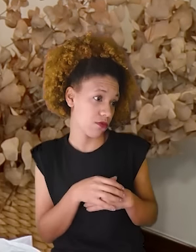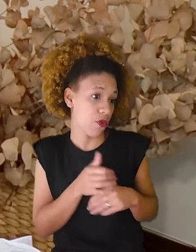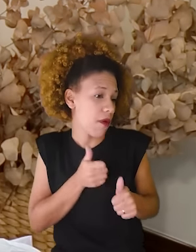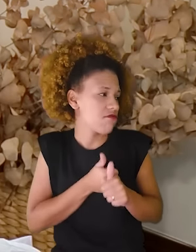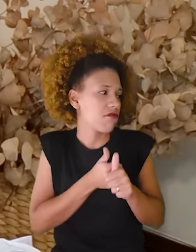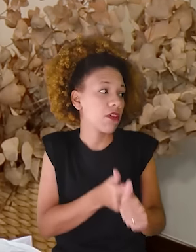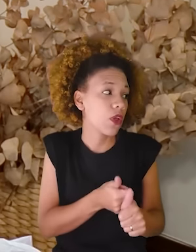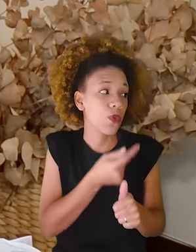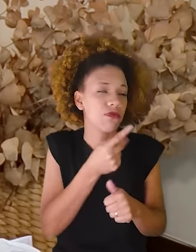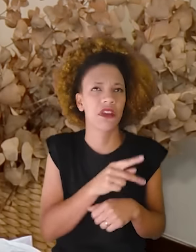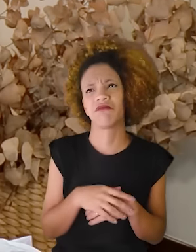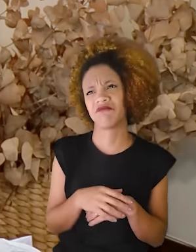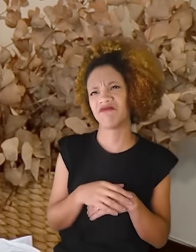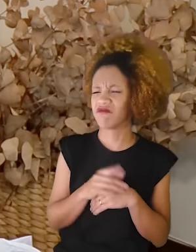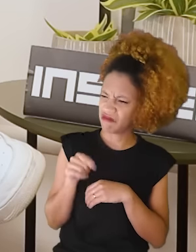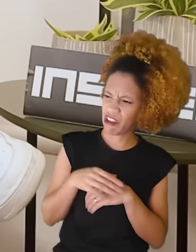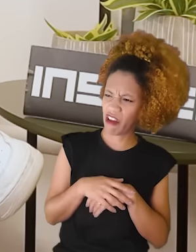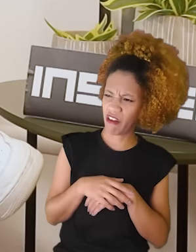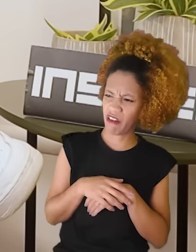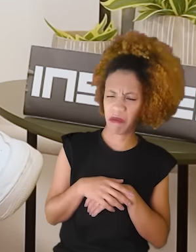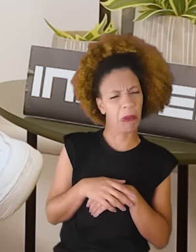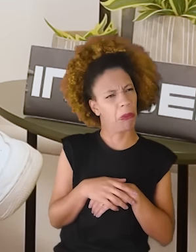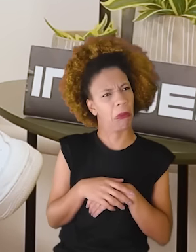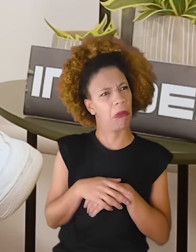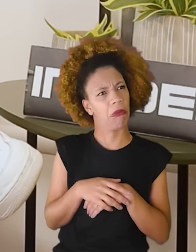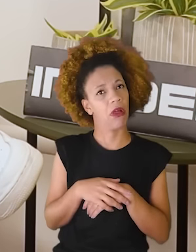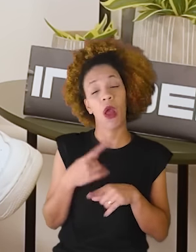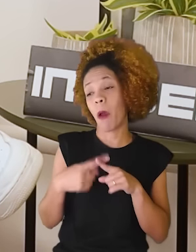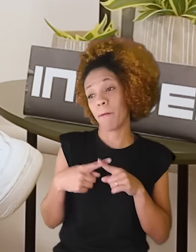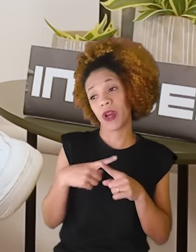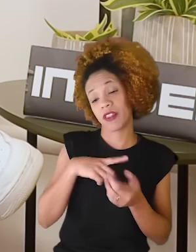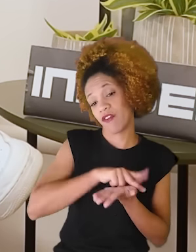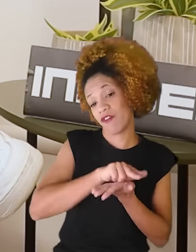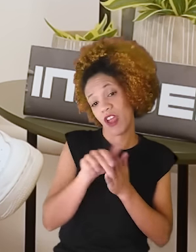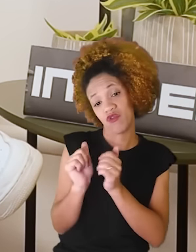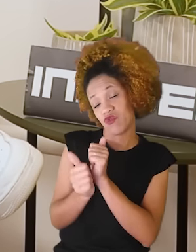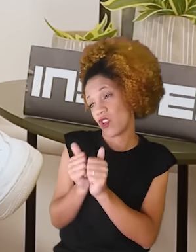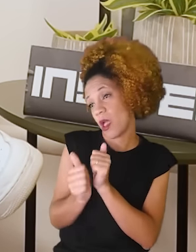inseridas no teu negócio será cara Será porque tem vários jogadores que me seguem também mas eu não